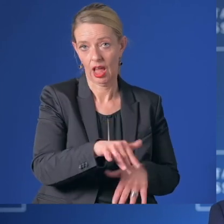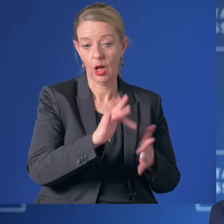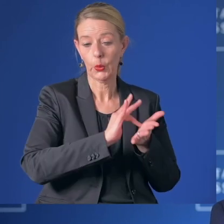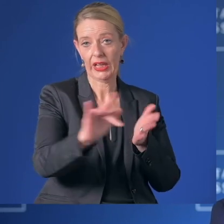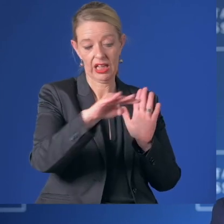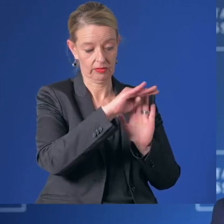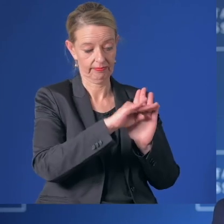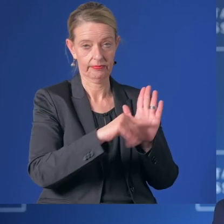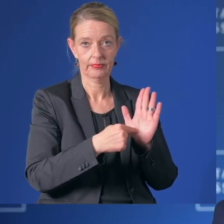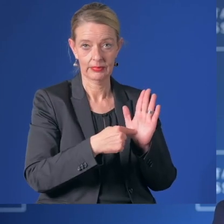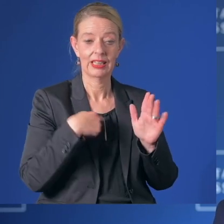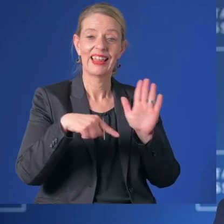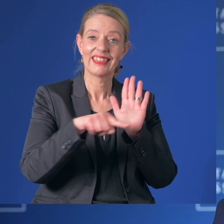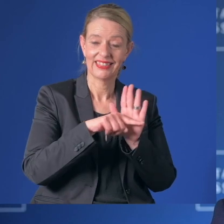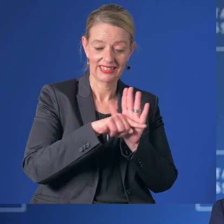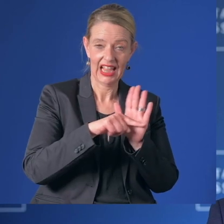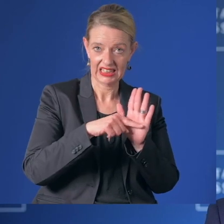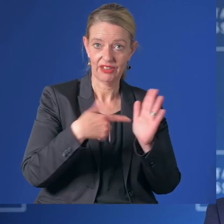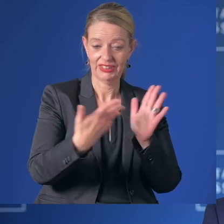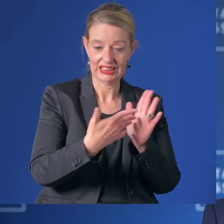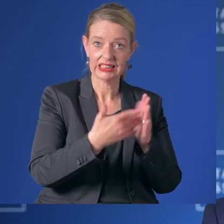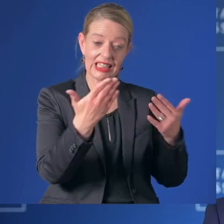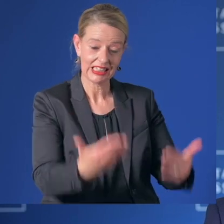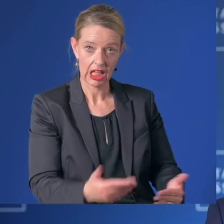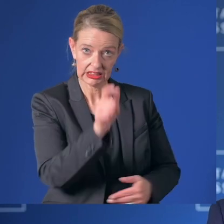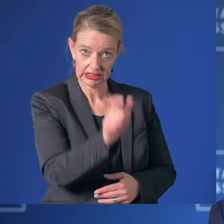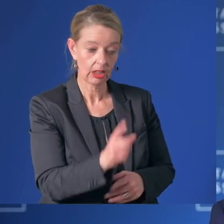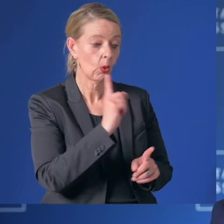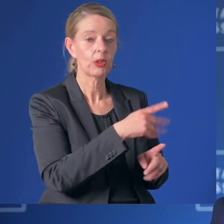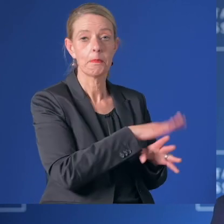mit einem negativ Corona-Test für Gäste und Beschäftigte und